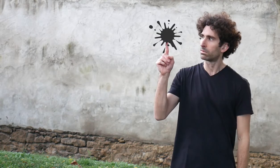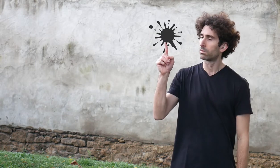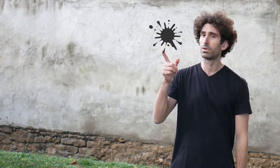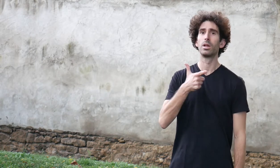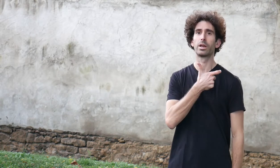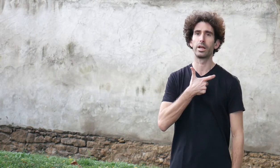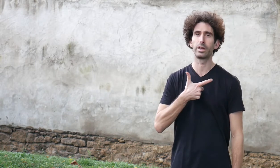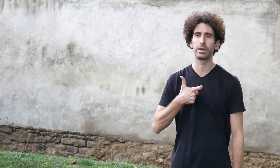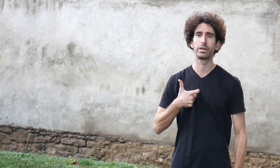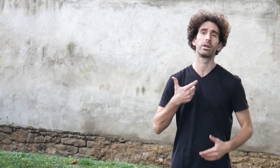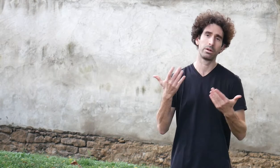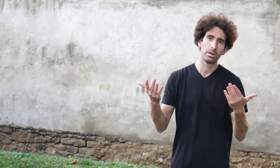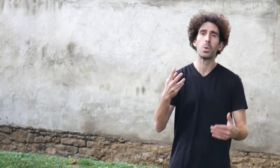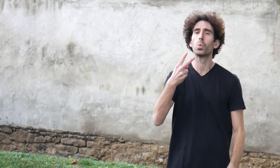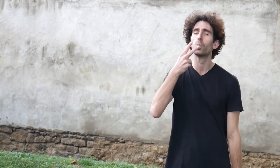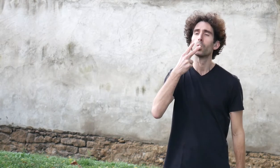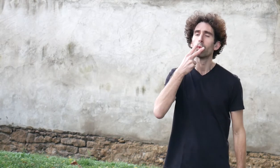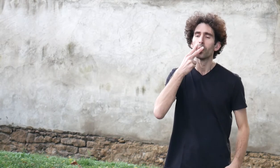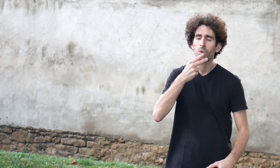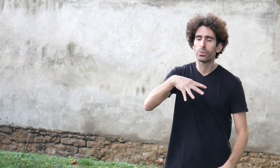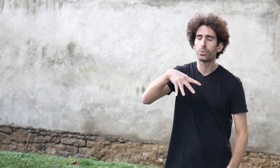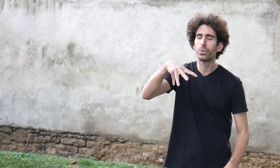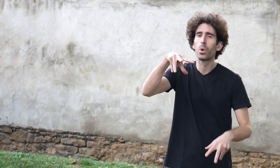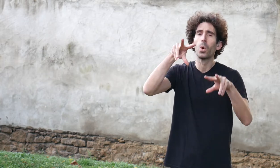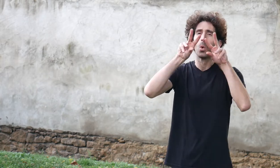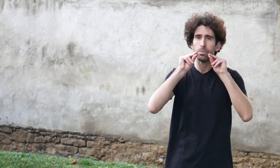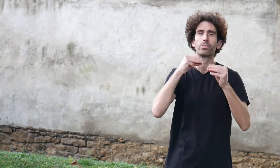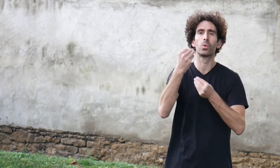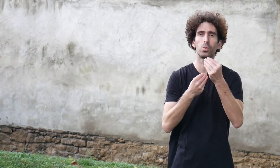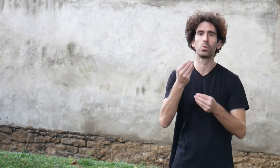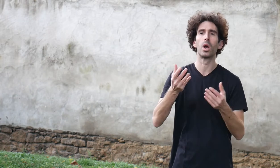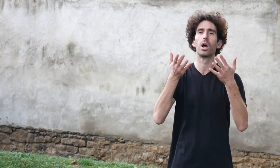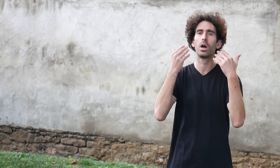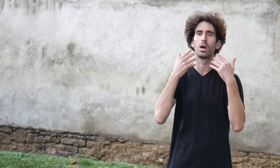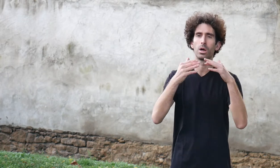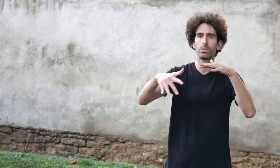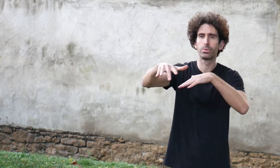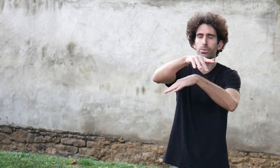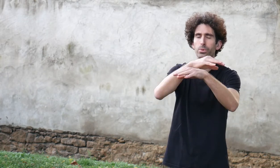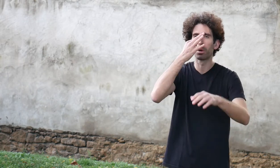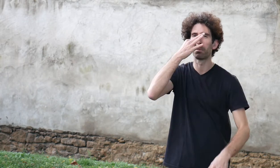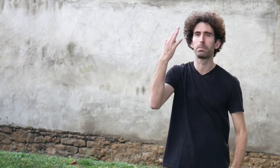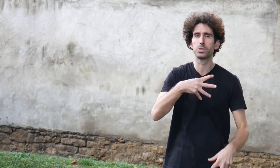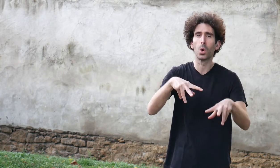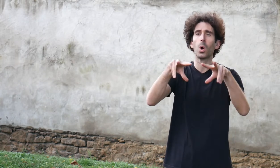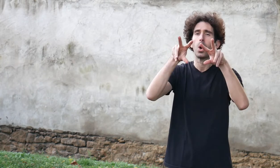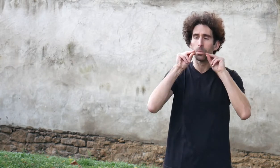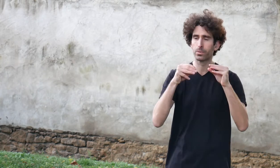Gris : il vient de la fumée du tabac inhalée, de la pollution de l'air